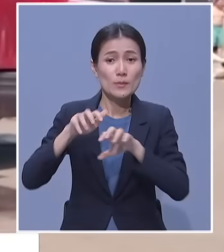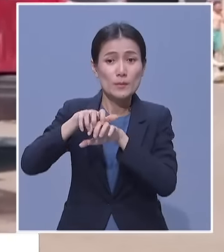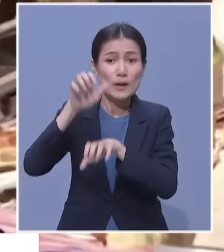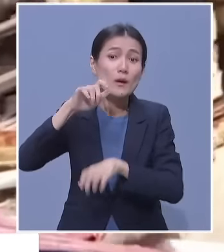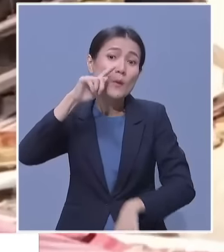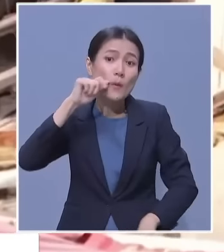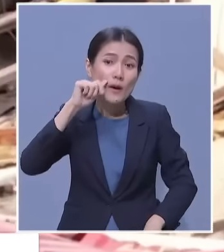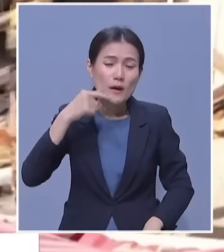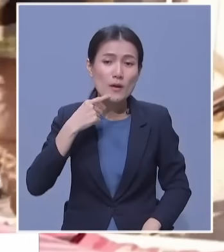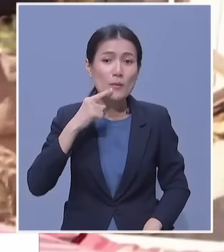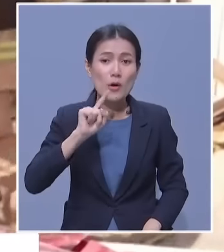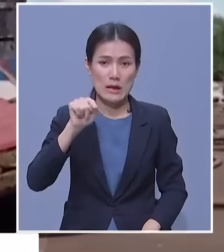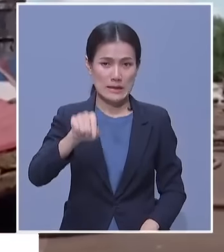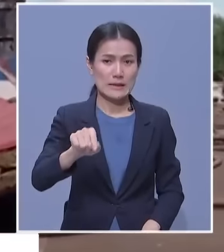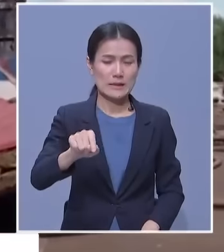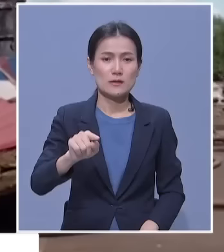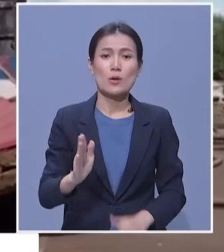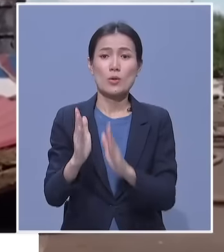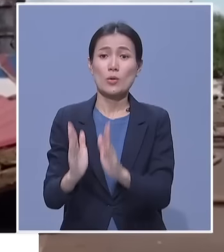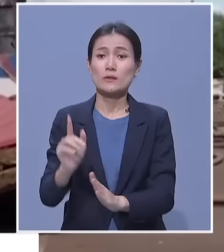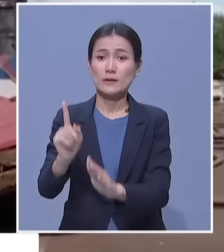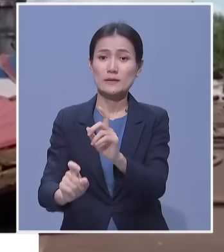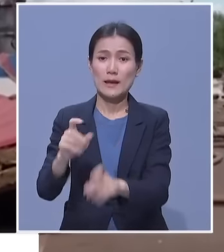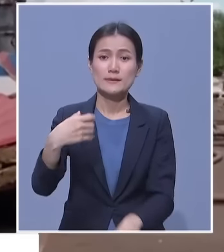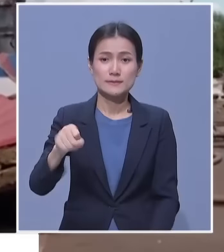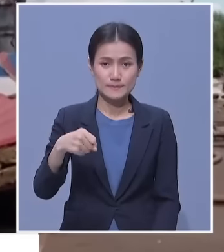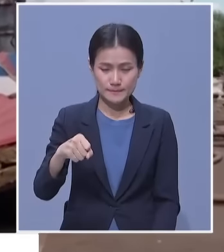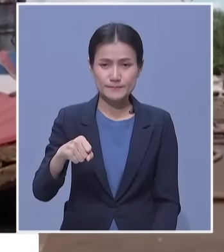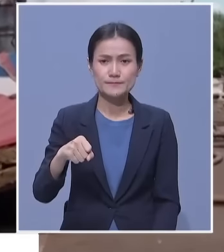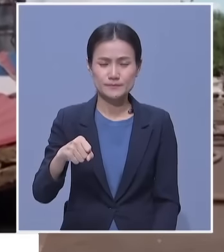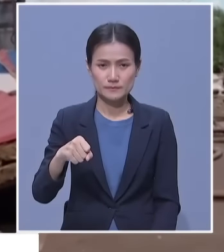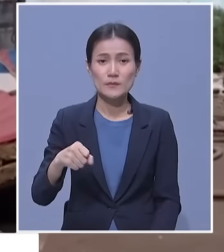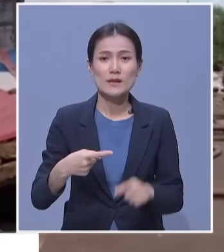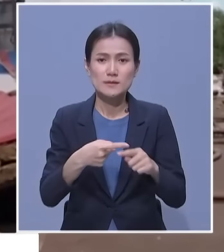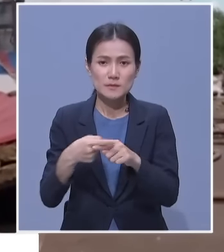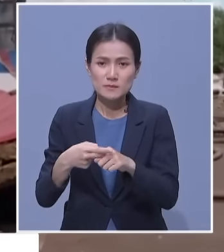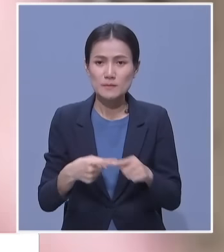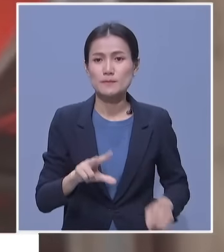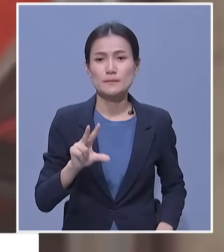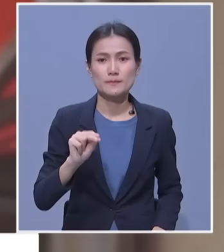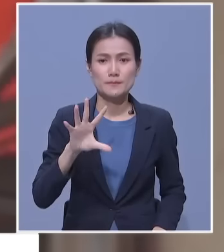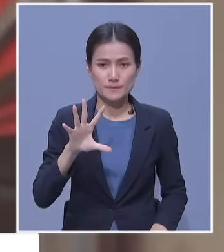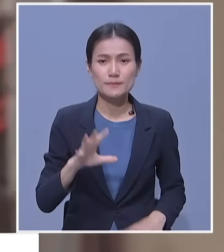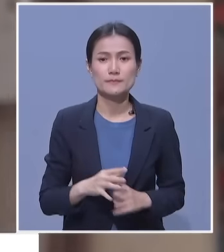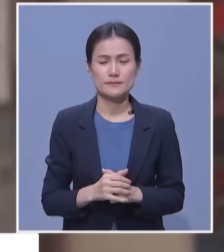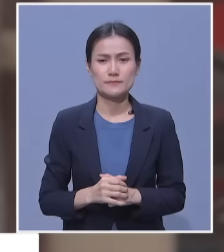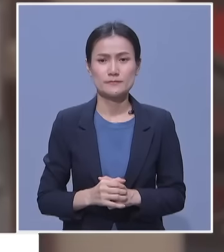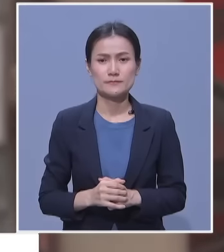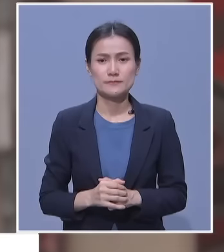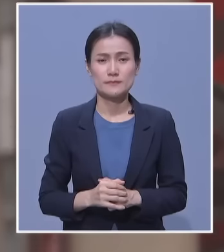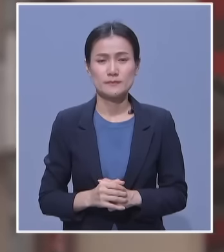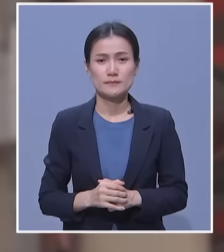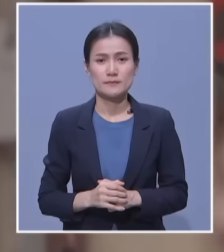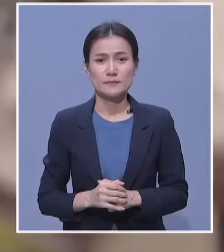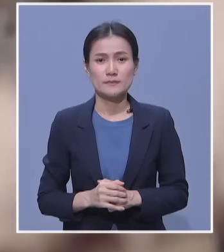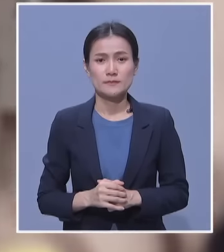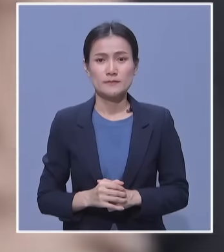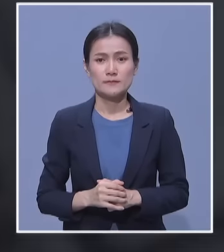ว่าเหตุการณ์นี้ส่งผลให้มีผู้เสียชีวิต 10 คนและมีคนได้รับบัตรบาดเจ็บถึง 35 คนค่ะ